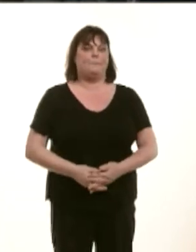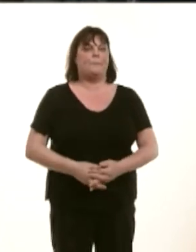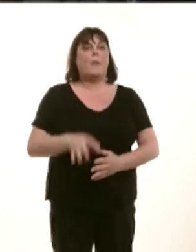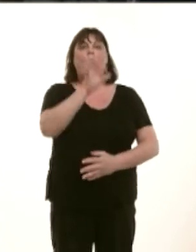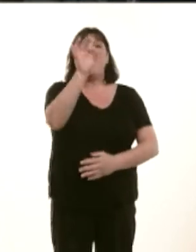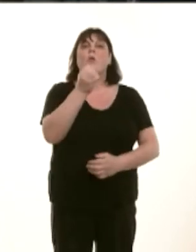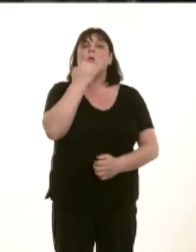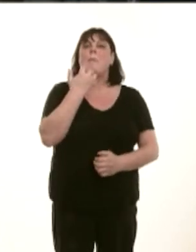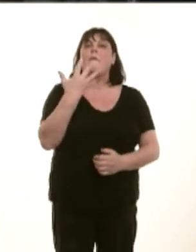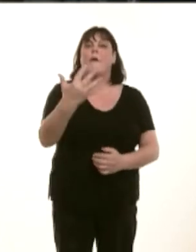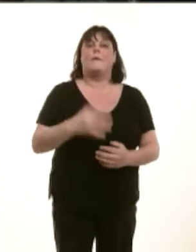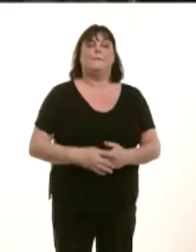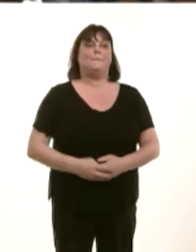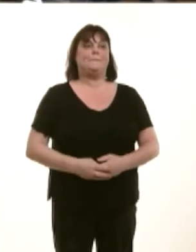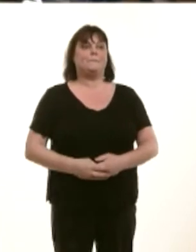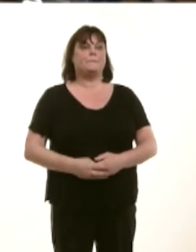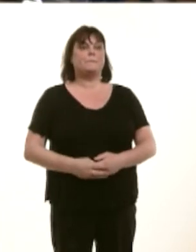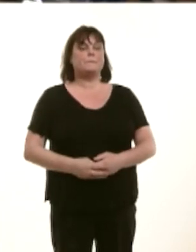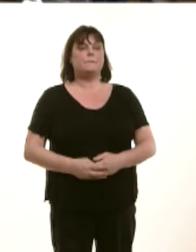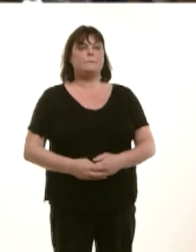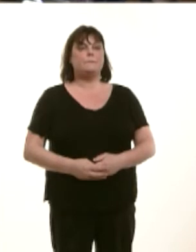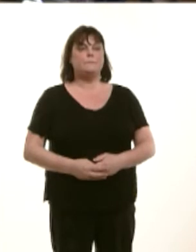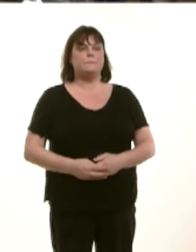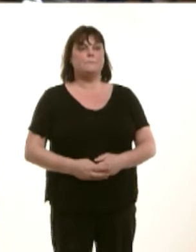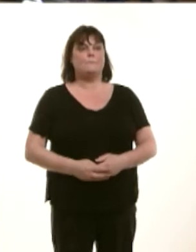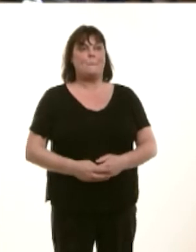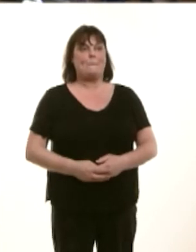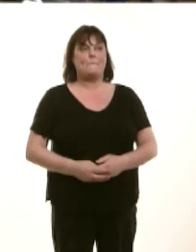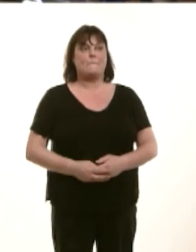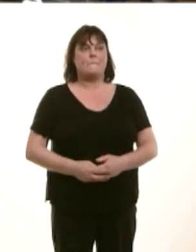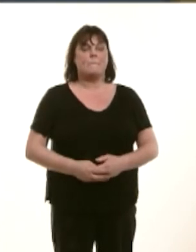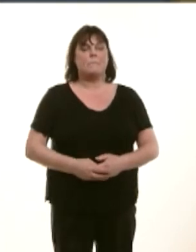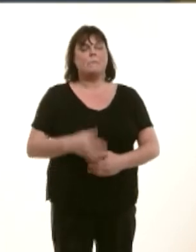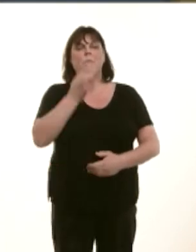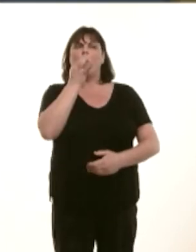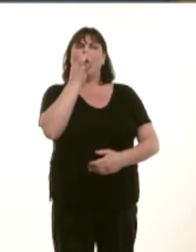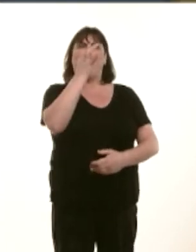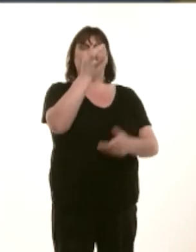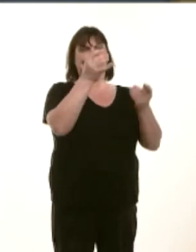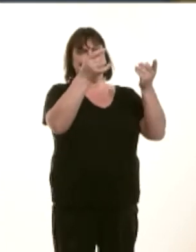Rhodri Glyn Thomas: 5. A wnaiff y Prif Weinidog ddatganiad am argaeledd signal ffÙn symudol